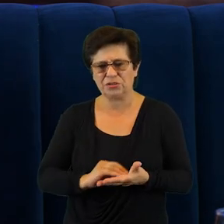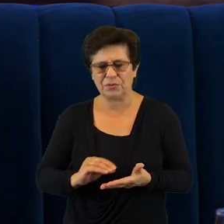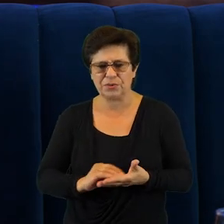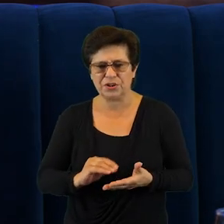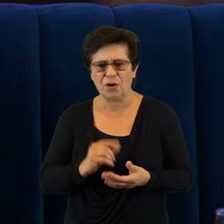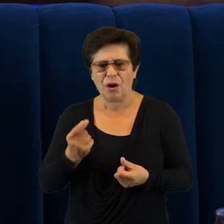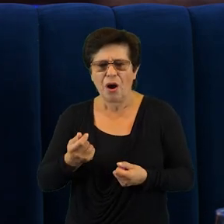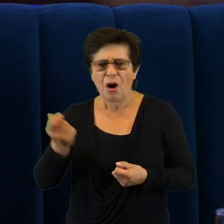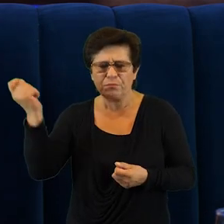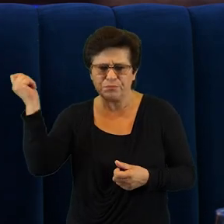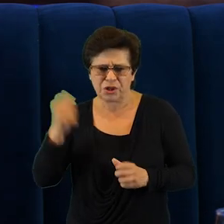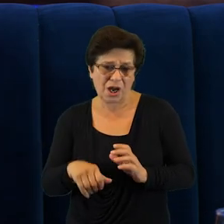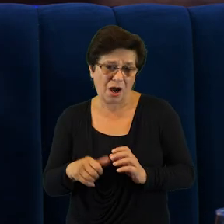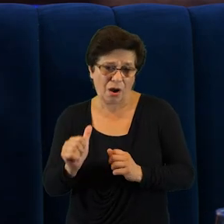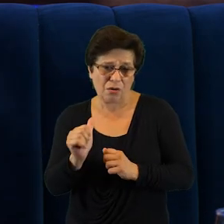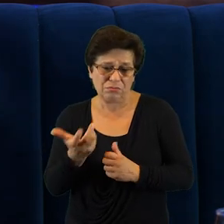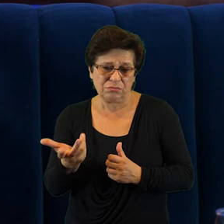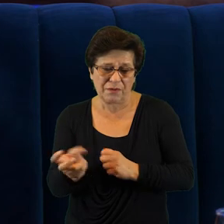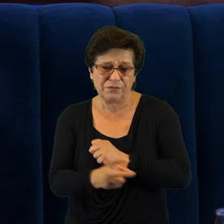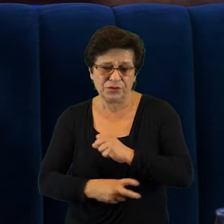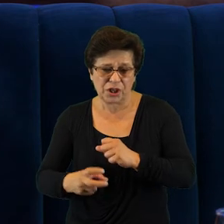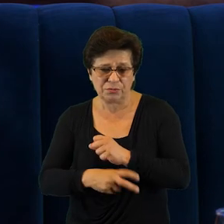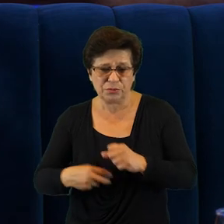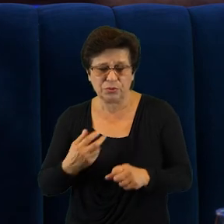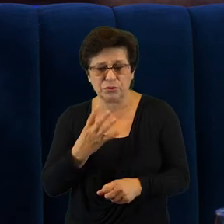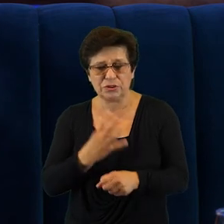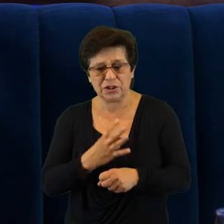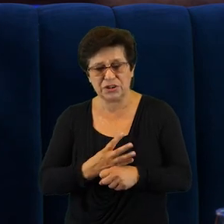On przyjechał już w sierpniu 1945 roku pierwszy raz do Polski,